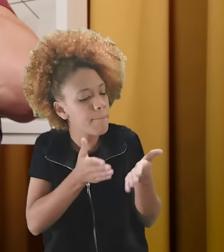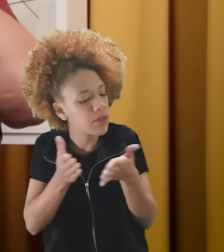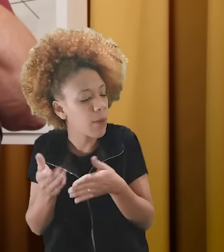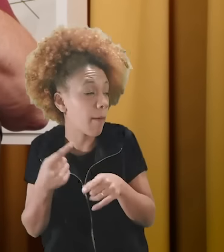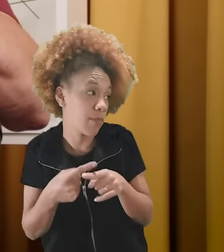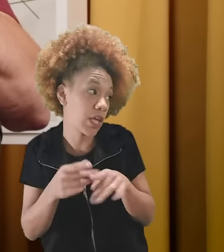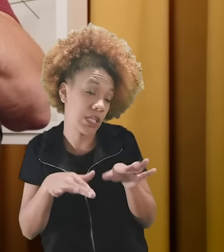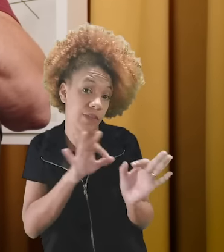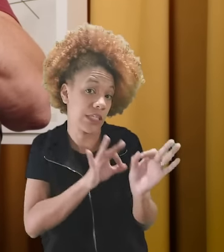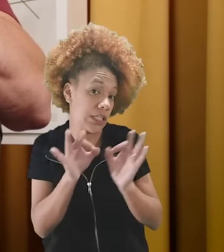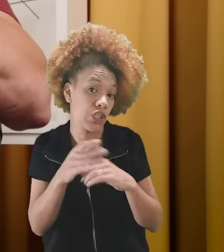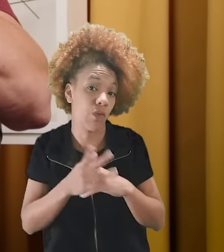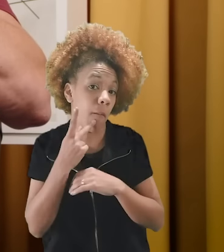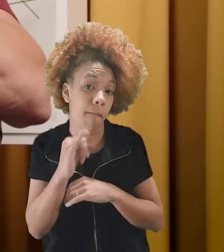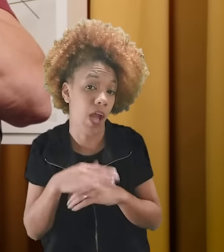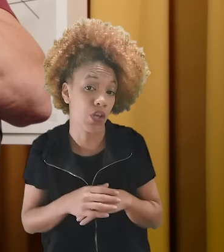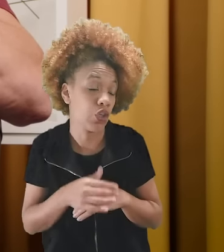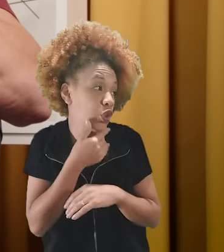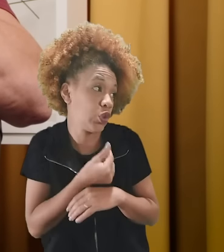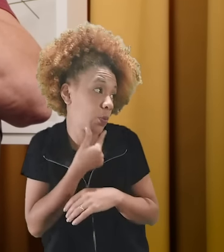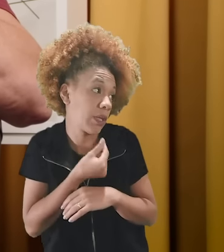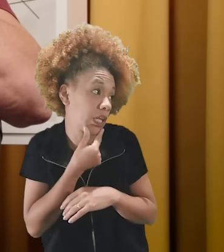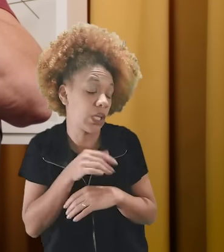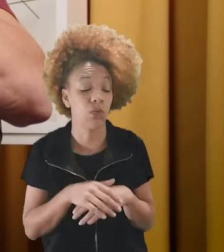porque às vezes tem que tá assistindo aqui é um pai de um moleque que tá o dia inteiro Trancado